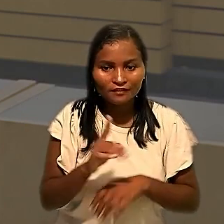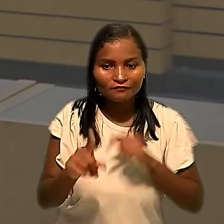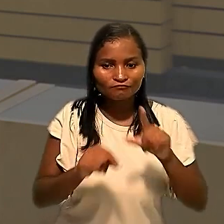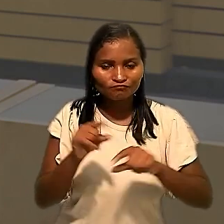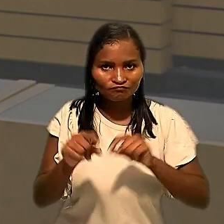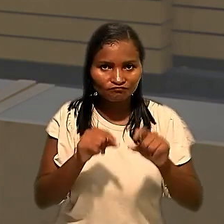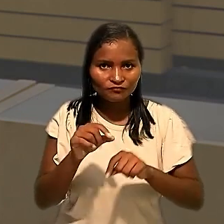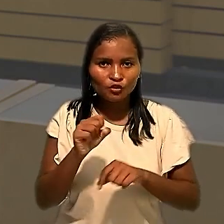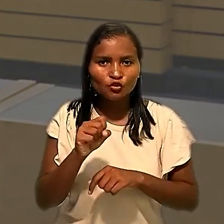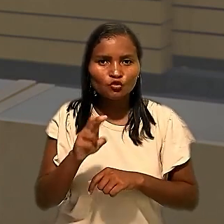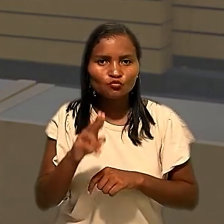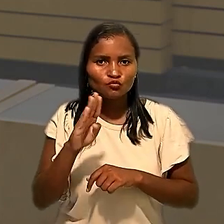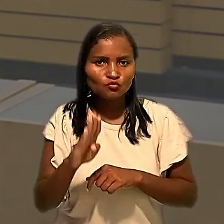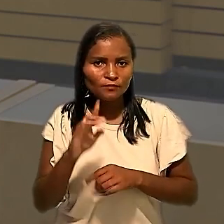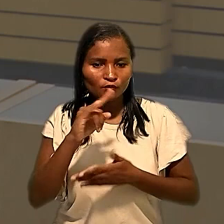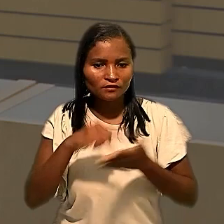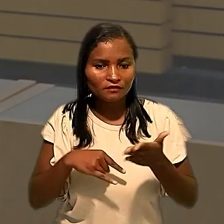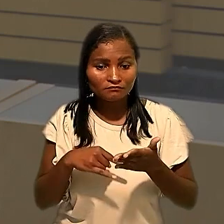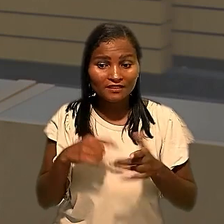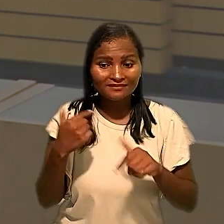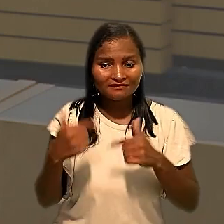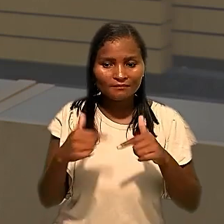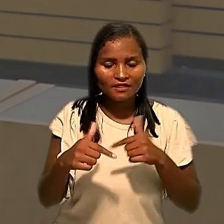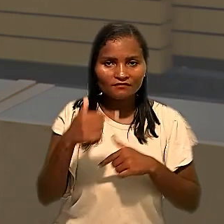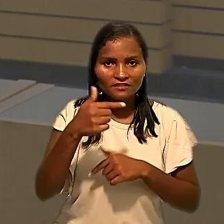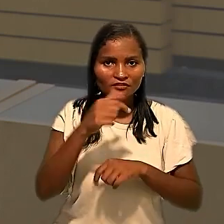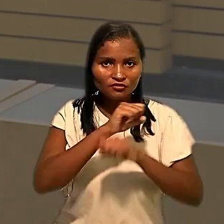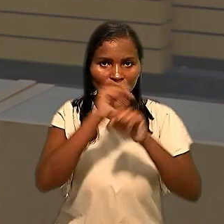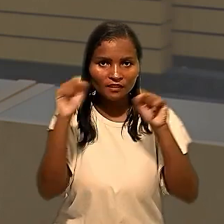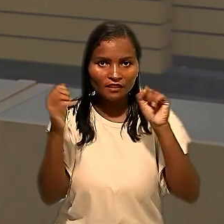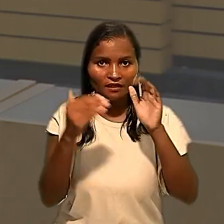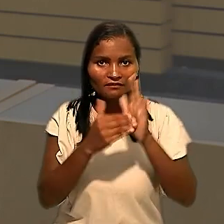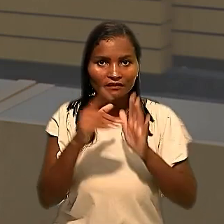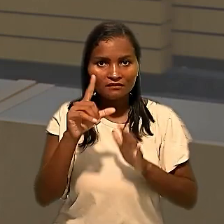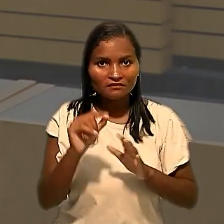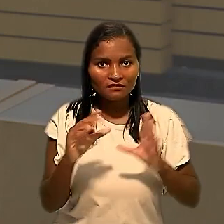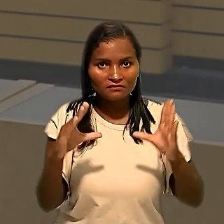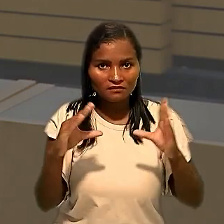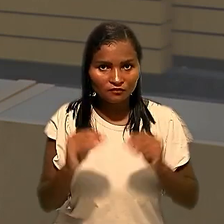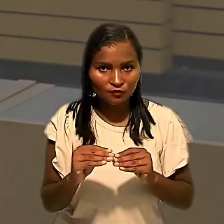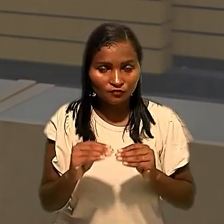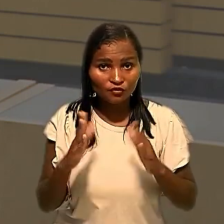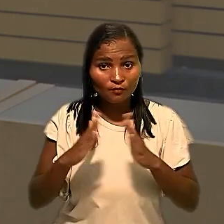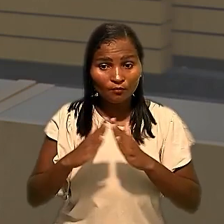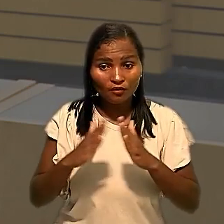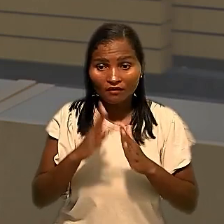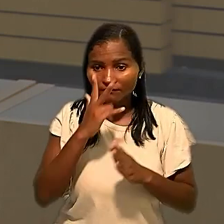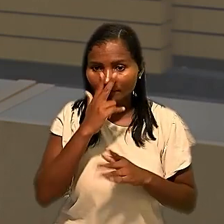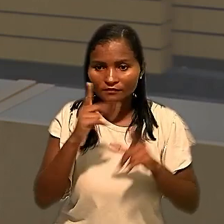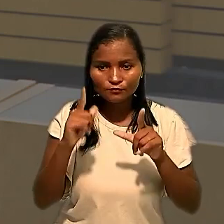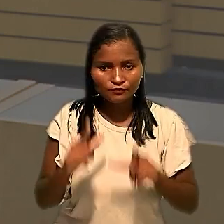meio de subcontratações. Eles trabalhavam da 7h às 22h e moravam no mesmo lugar em